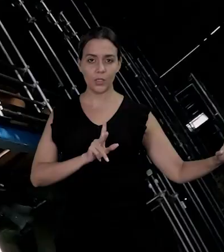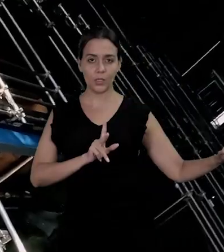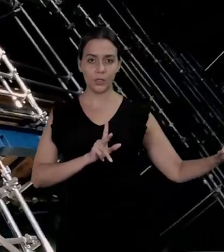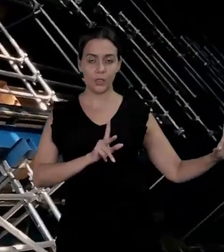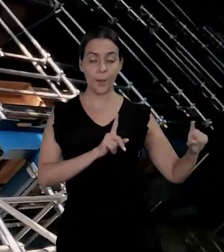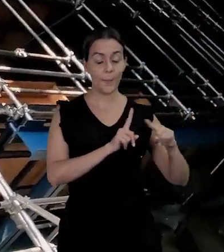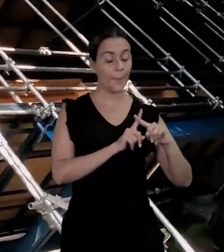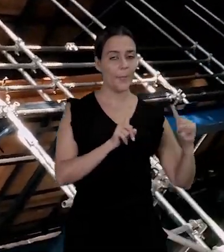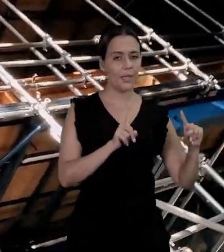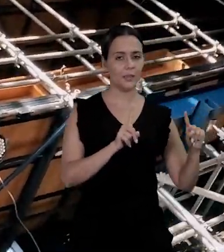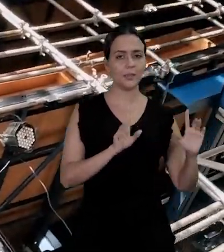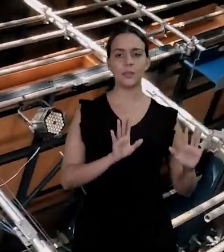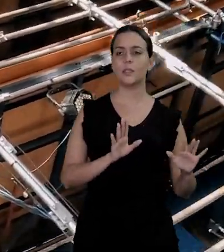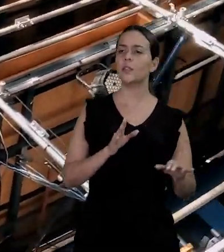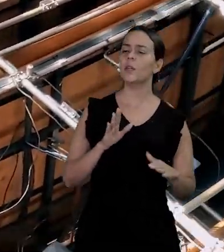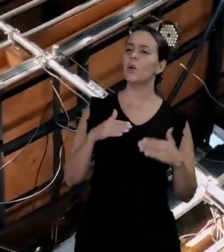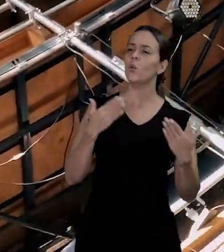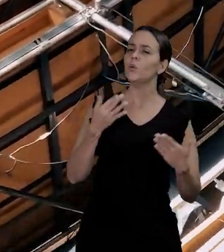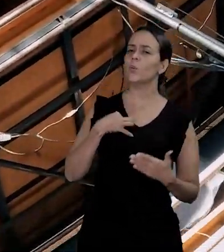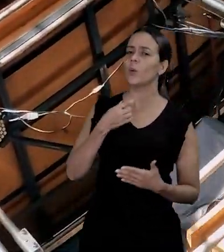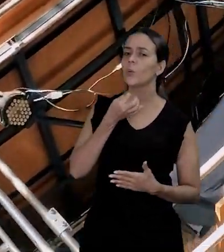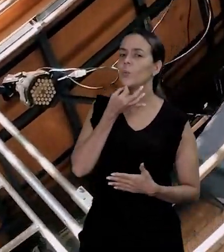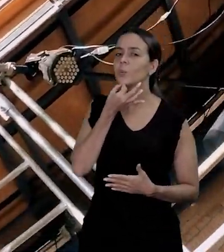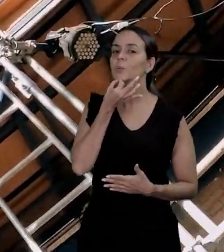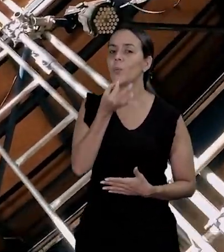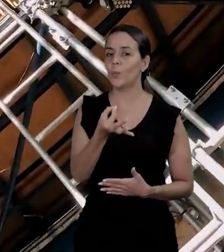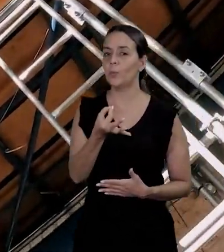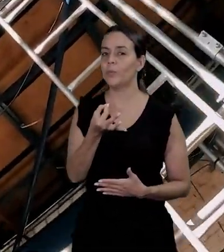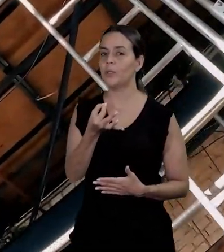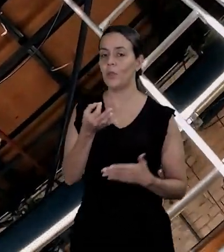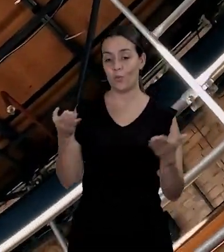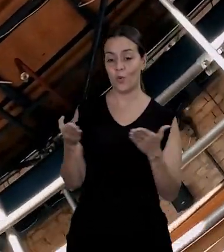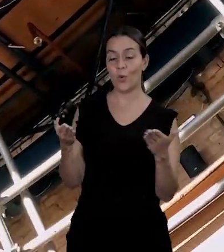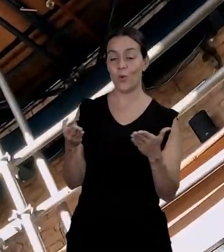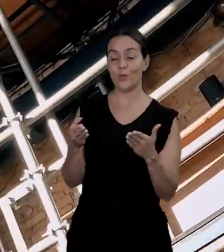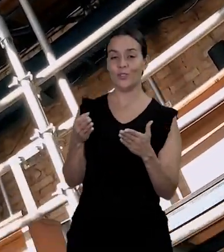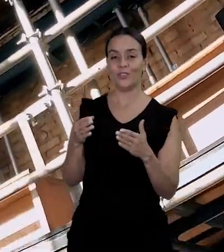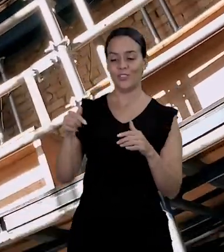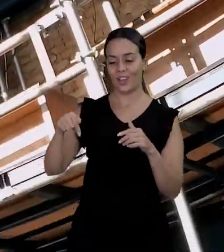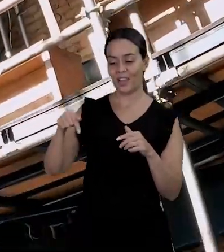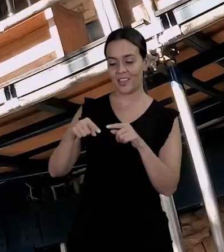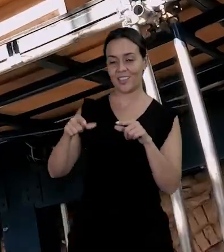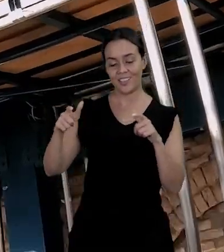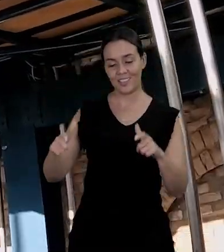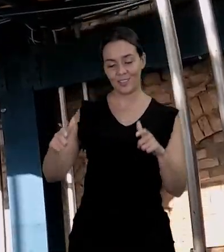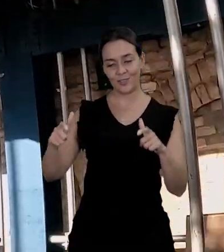Mas eu acho que quando eu sugeri e foi incrível a gente estar podendo gravar aqui no Oficina,